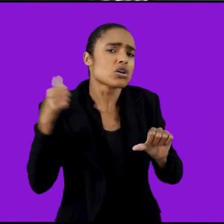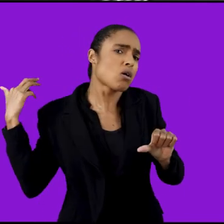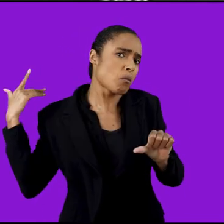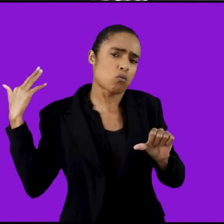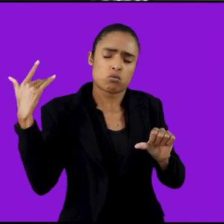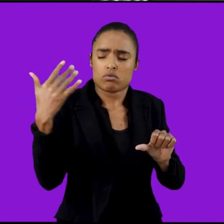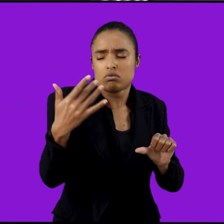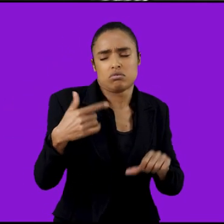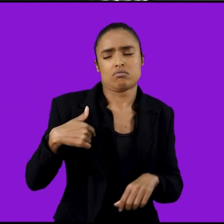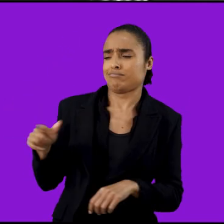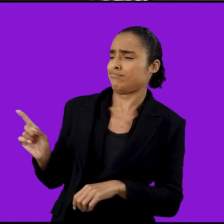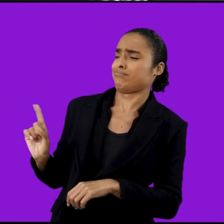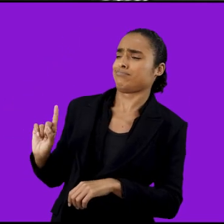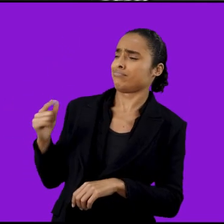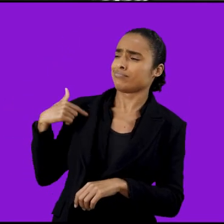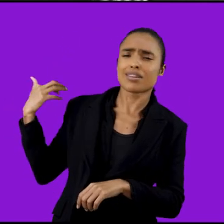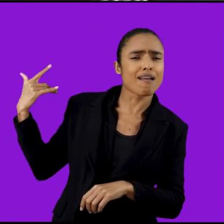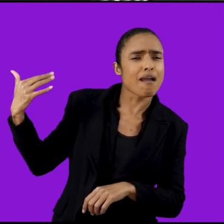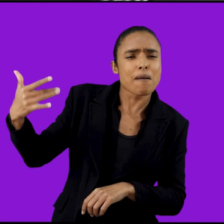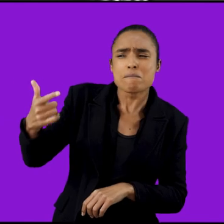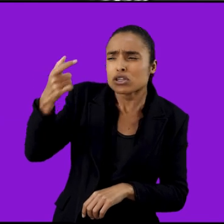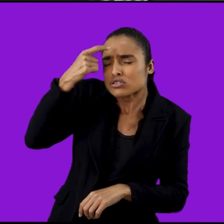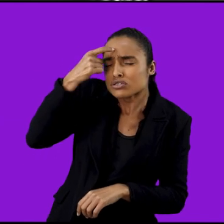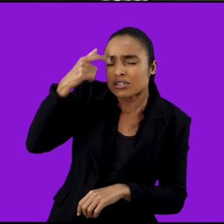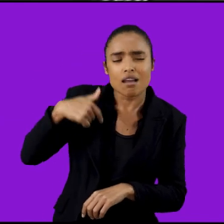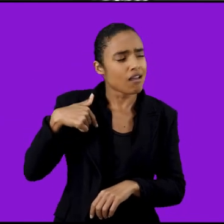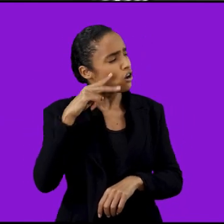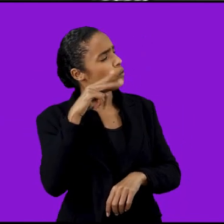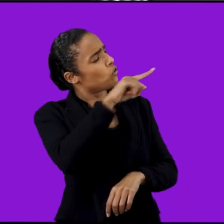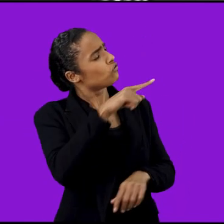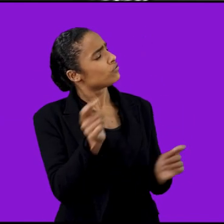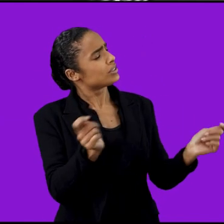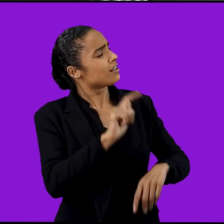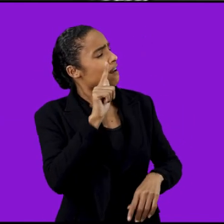Que ela foi se dando ao longo do tempo? Eu não vim de um ambiente… Não, eu olho você e me dá uma impressão que cê nasceu muito pronta